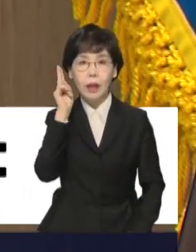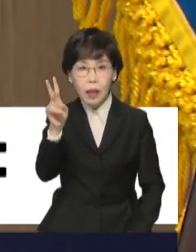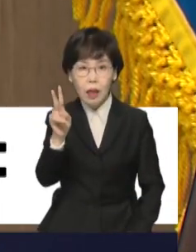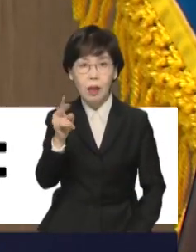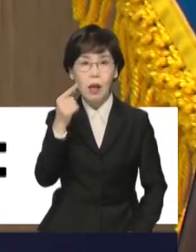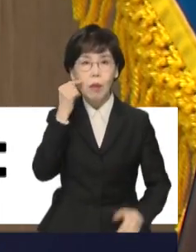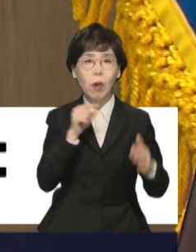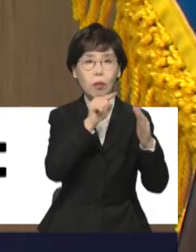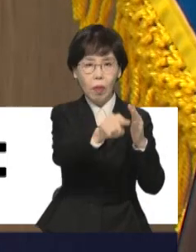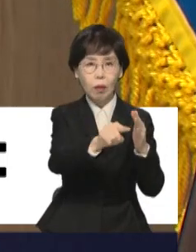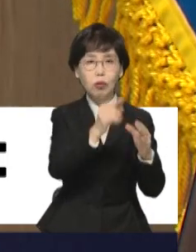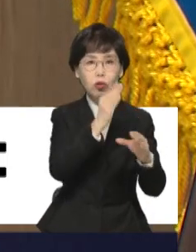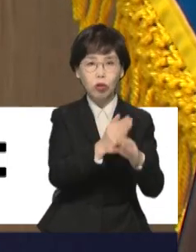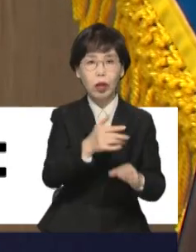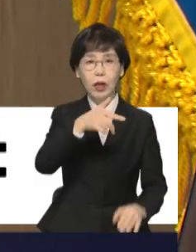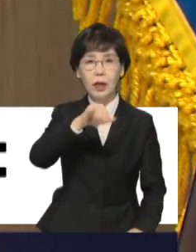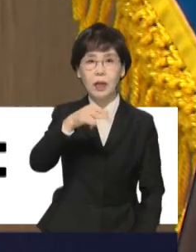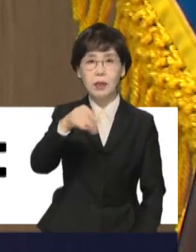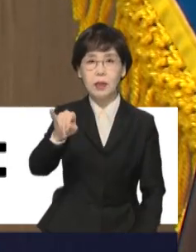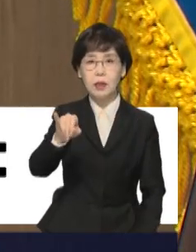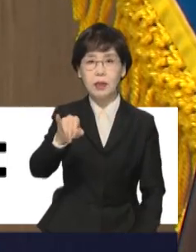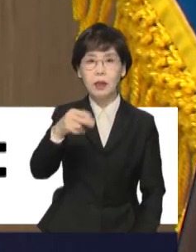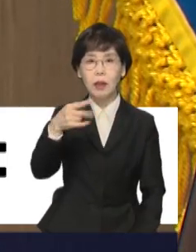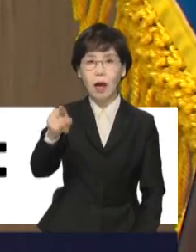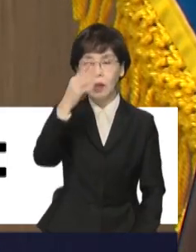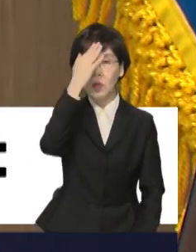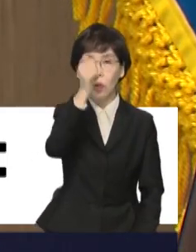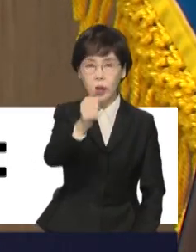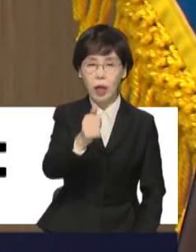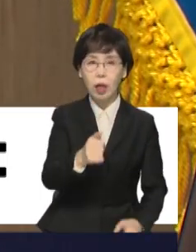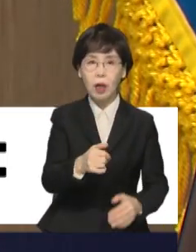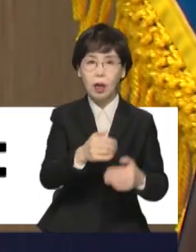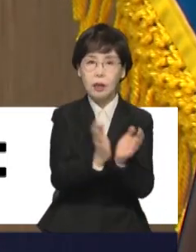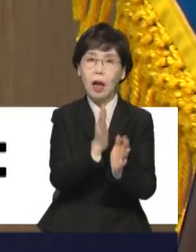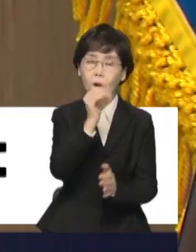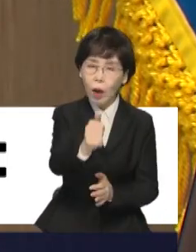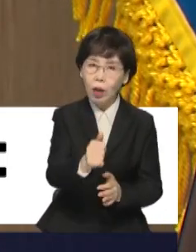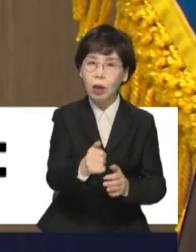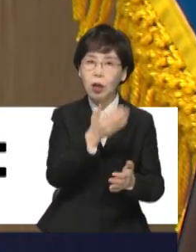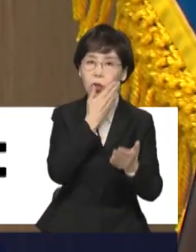내각을 비롯해서 정계 조야 주요 인사들과